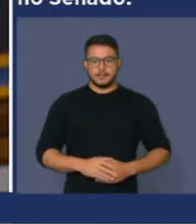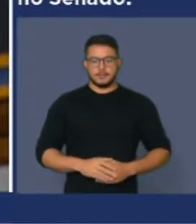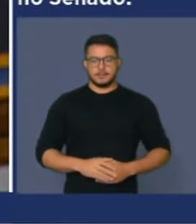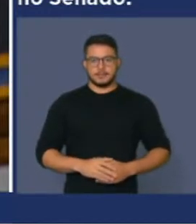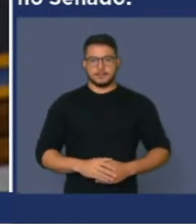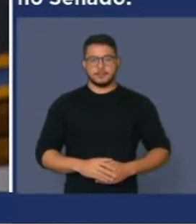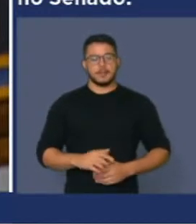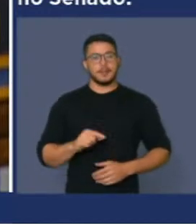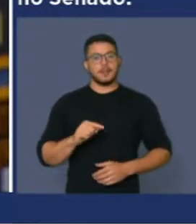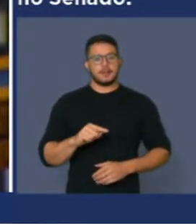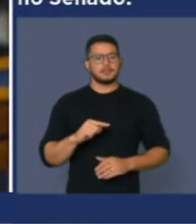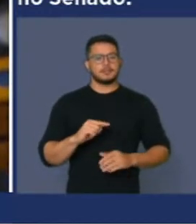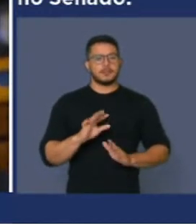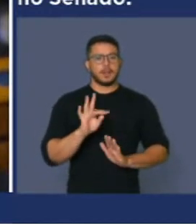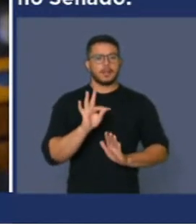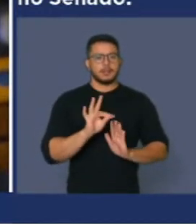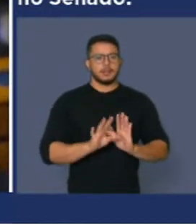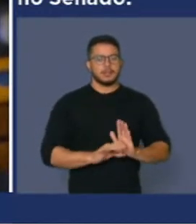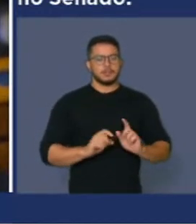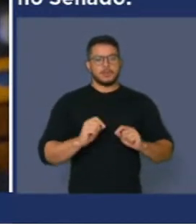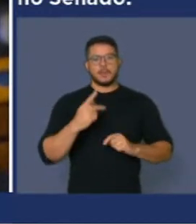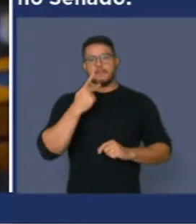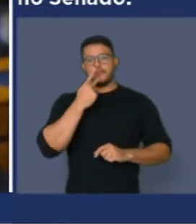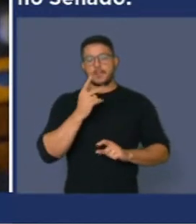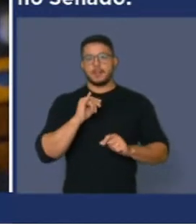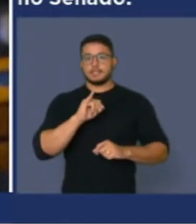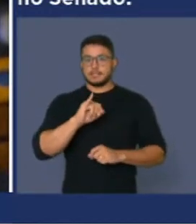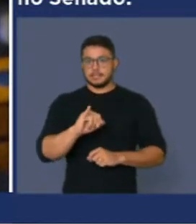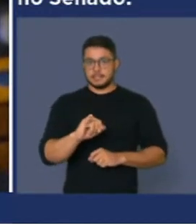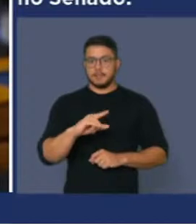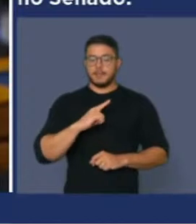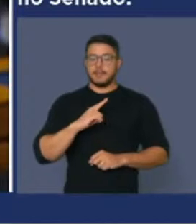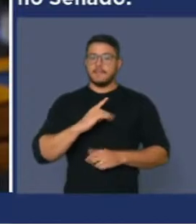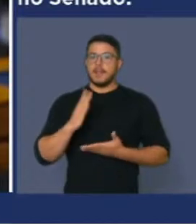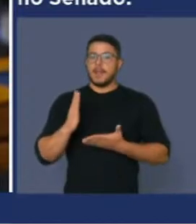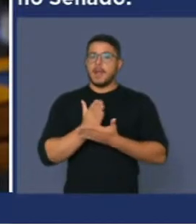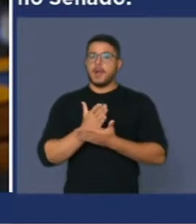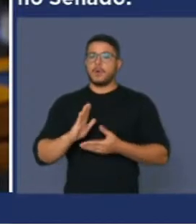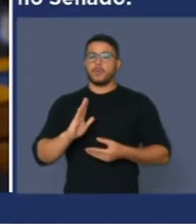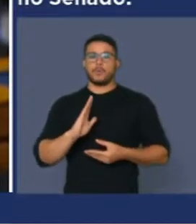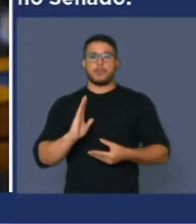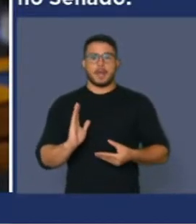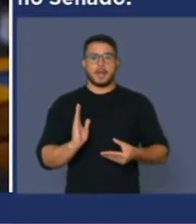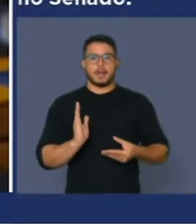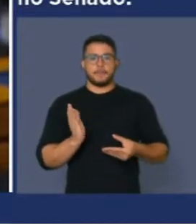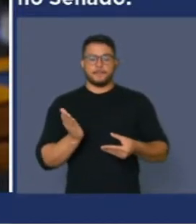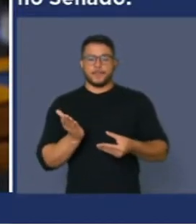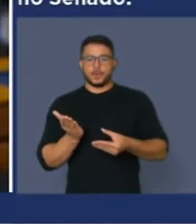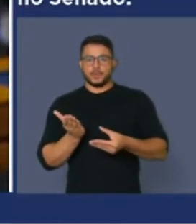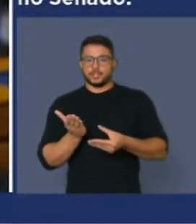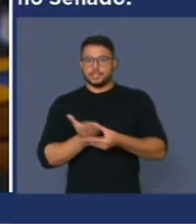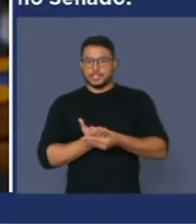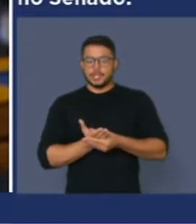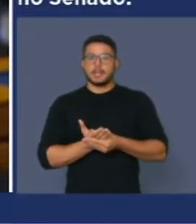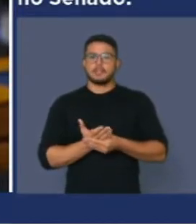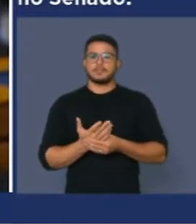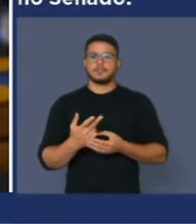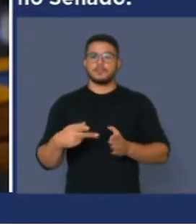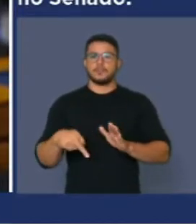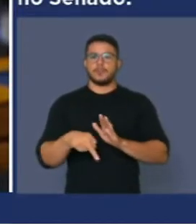QUE TODAS AS AÇÕES INICIADAS PELAS FAZENDAS MUNICIPAIS, ESTADUAIS E FEDERAIS SEJAM